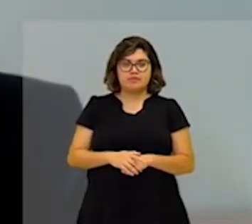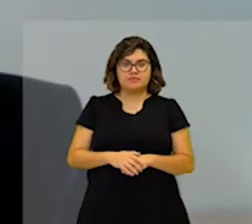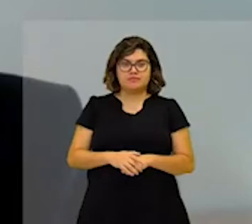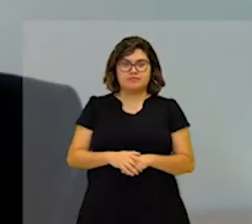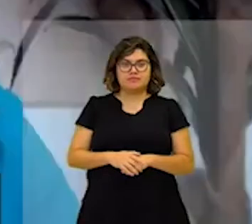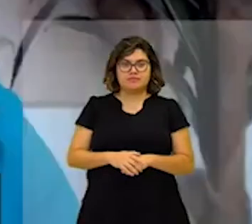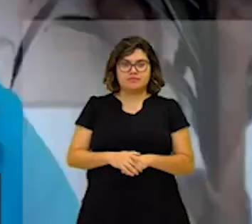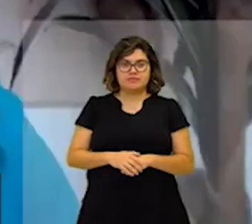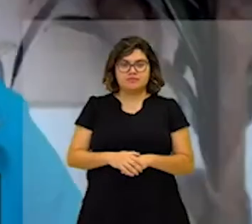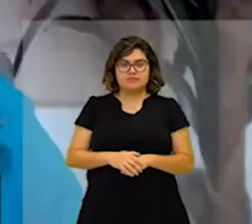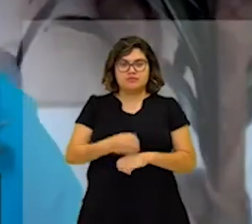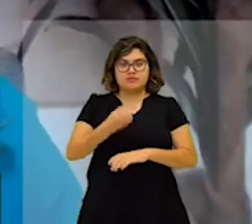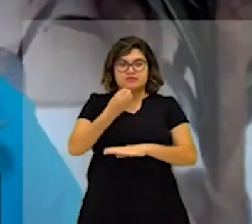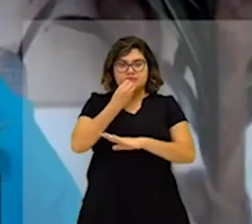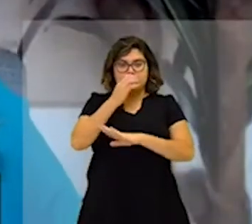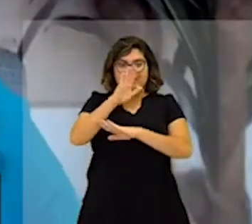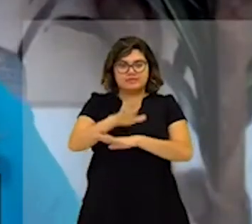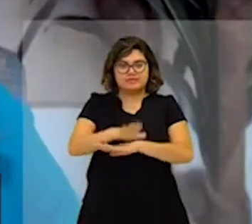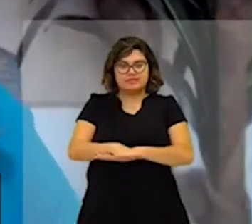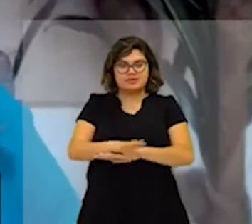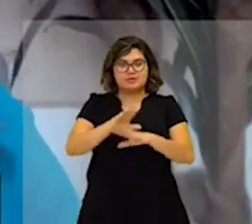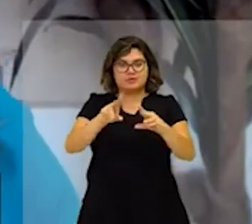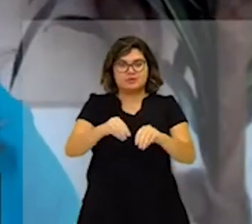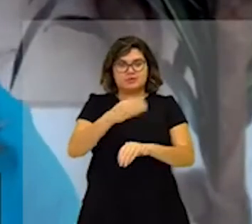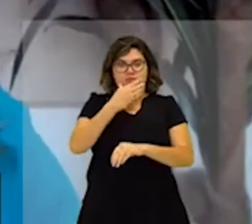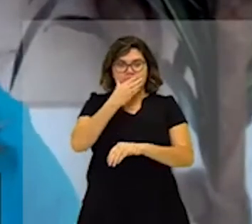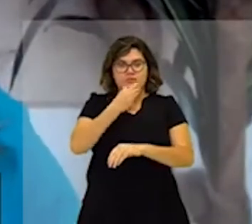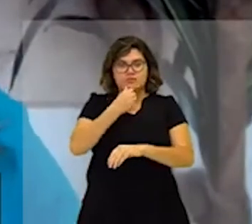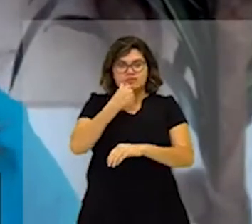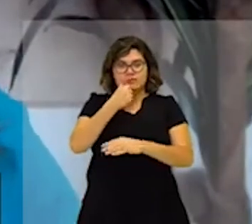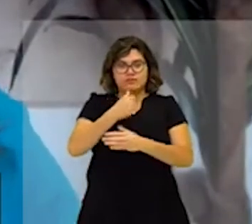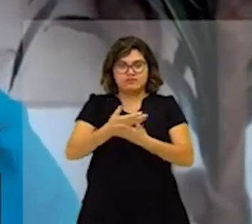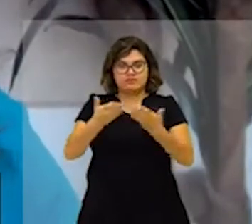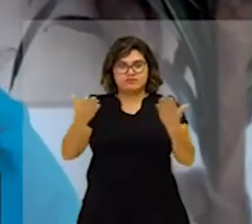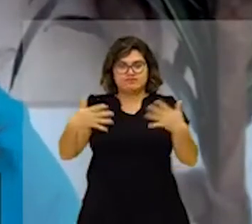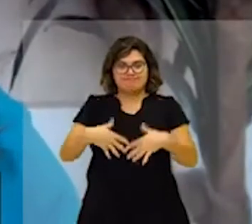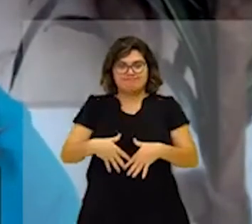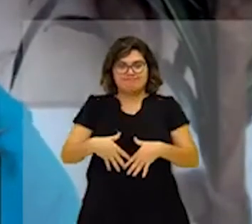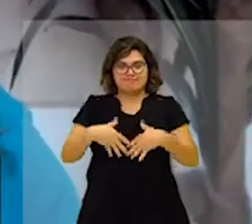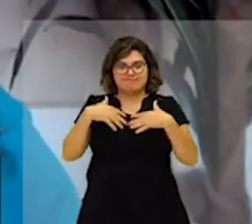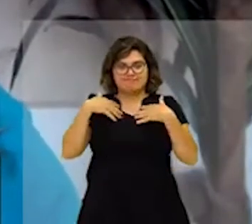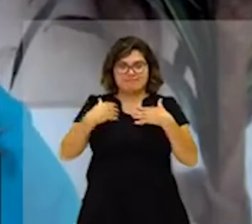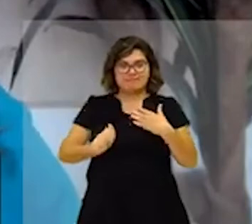Oi boa tarde a todas e todos é um prazer enorme estar participando deste evento